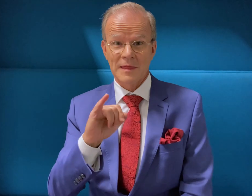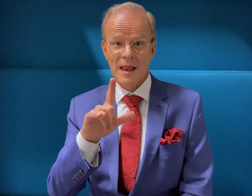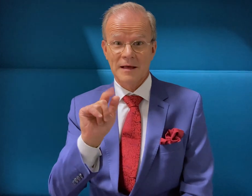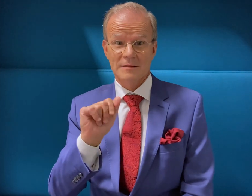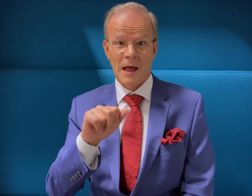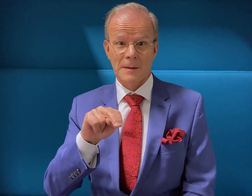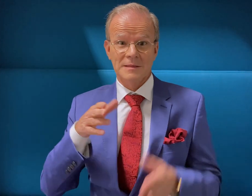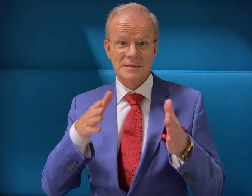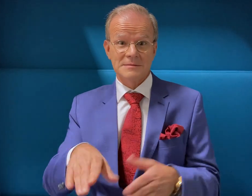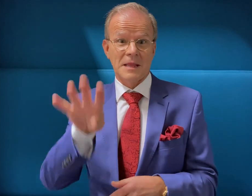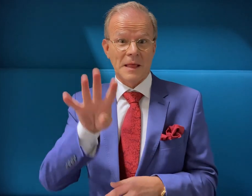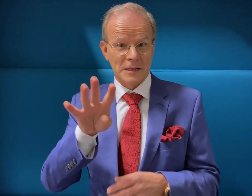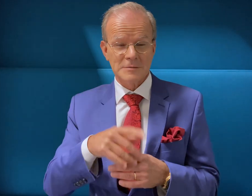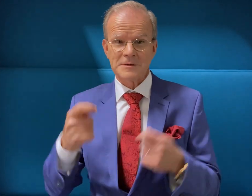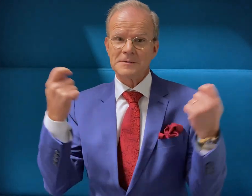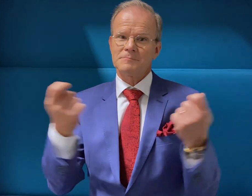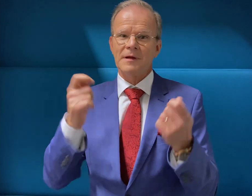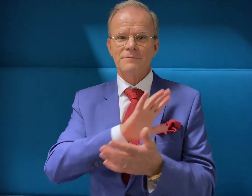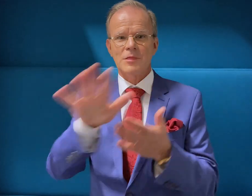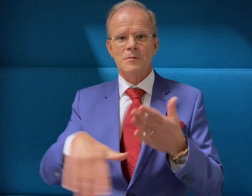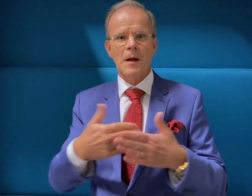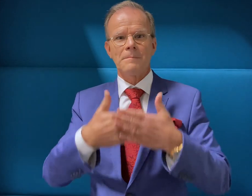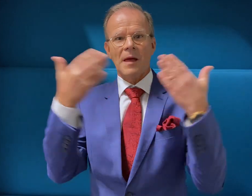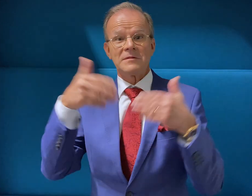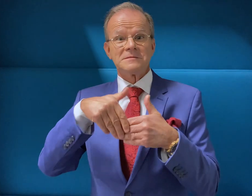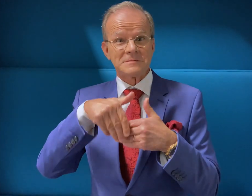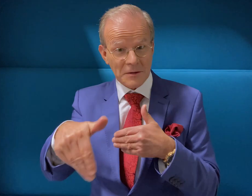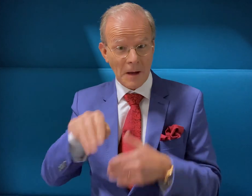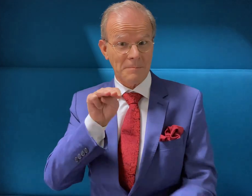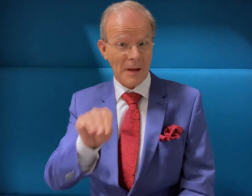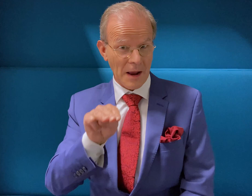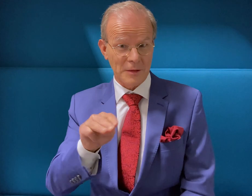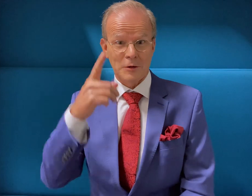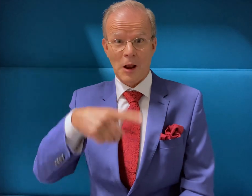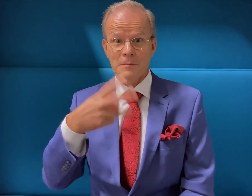osoitteeseen Ilkantie 4 maanantaina 13.2. kello 14.00 -